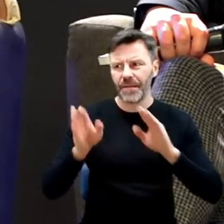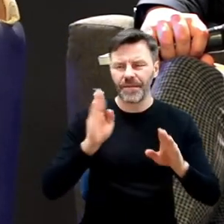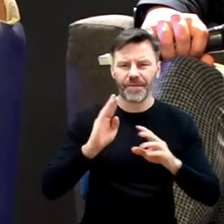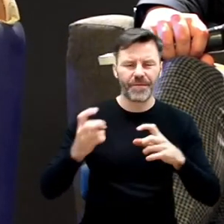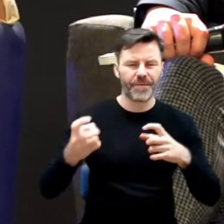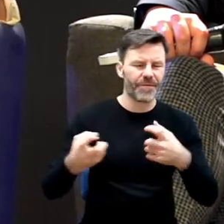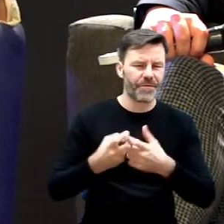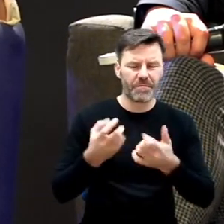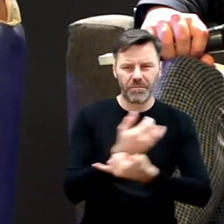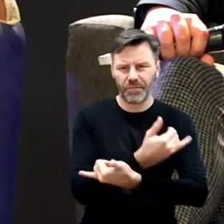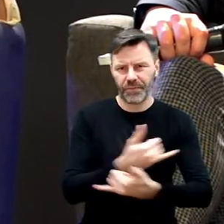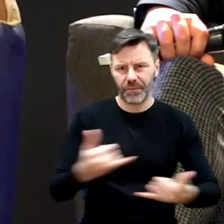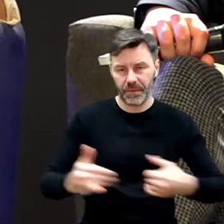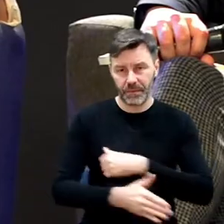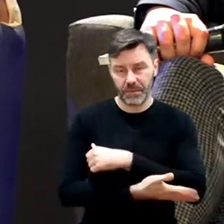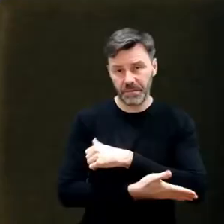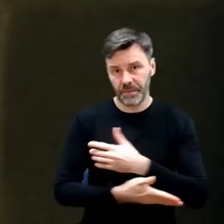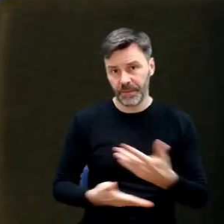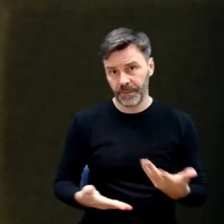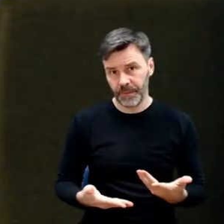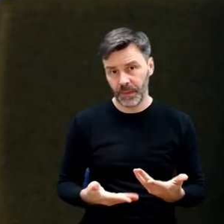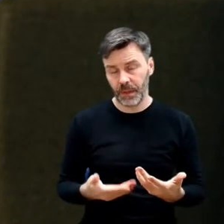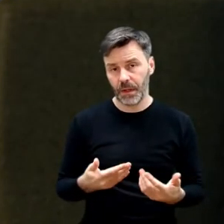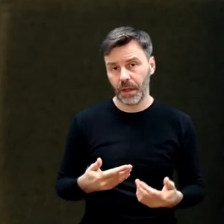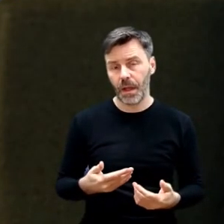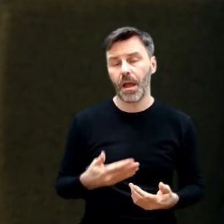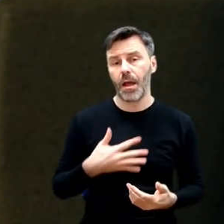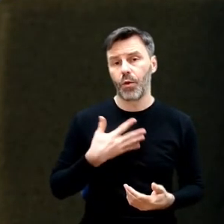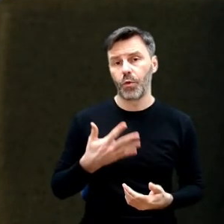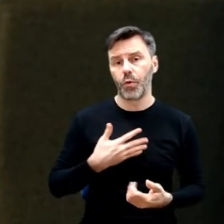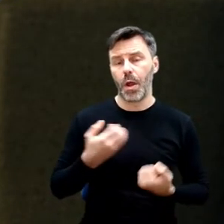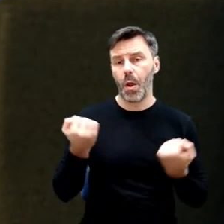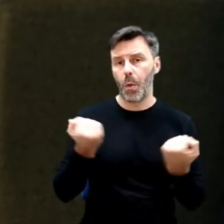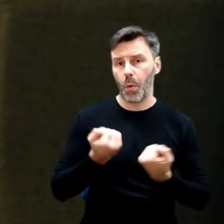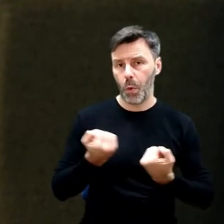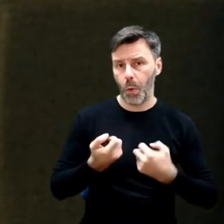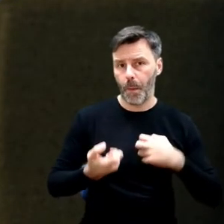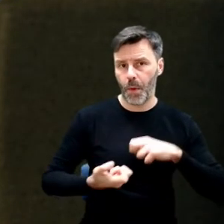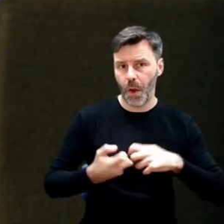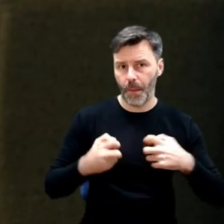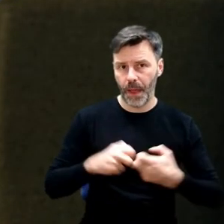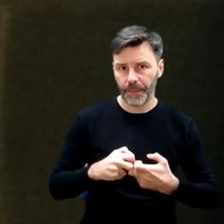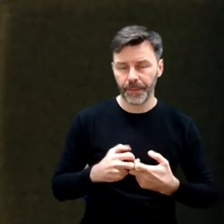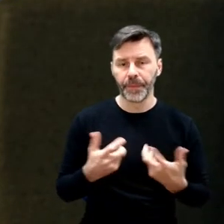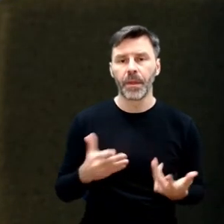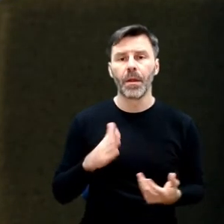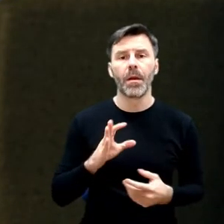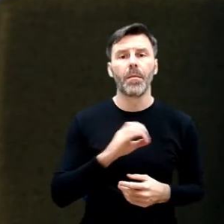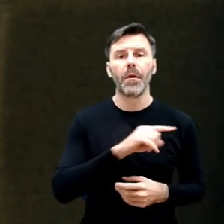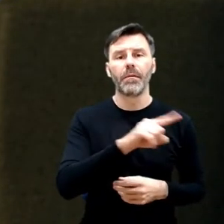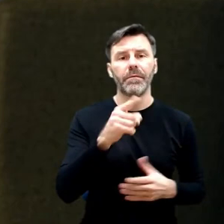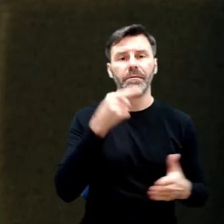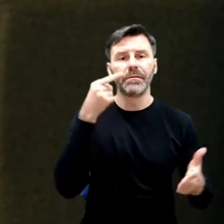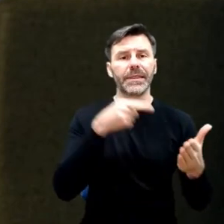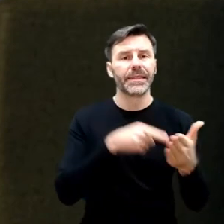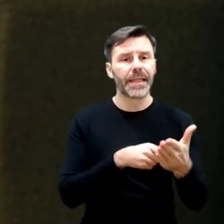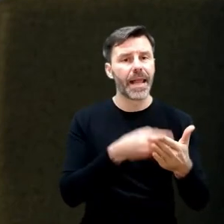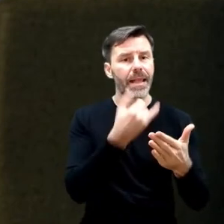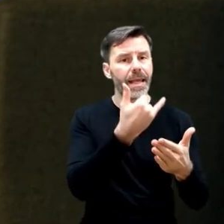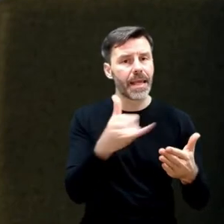I moim zdaniem to jest duży problem, bo jednak powinni Państwo mieć inny cel. Teraz pytanie, czy ten inny cel rzeczywiście jest,